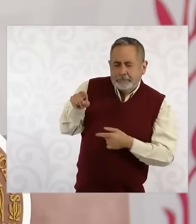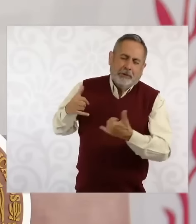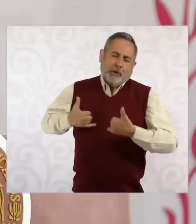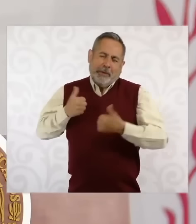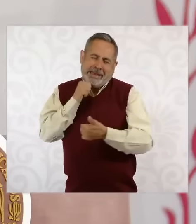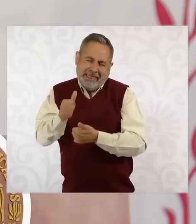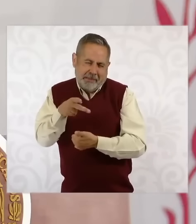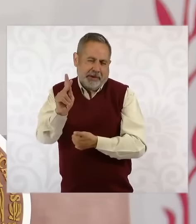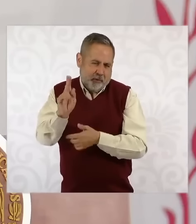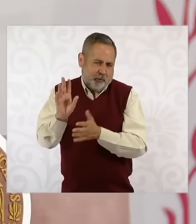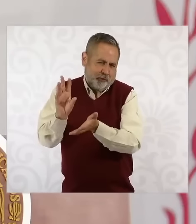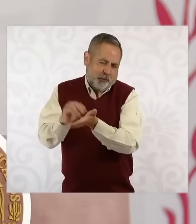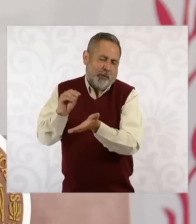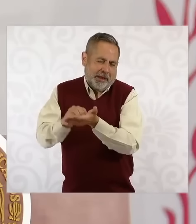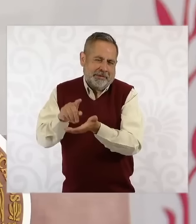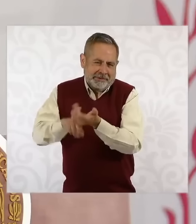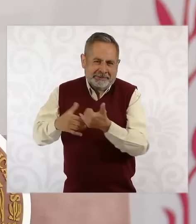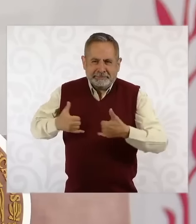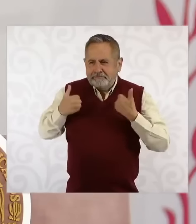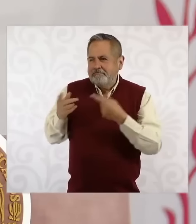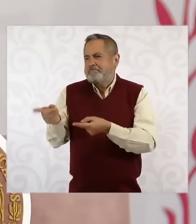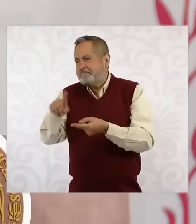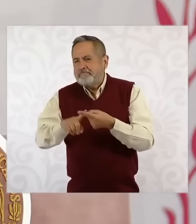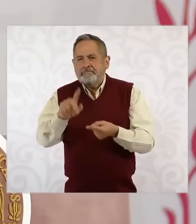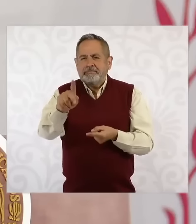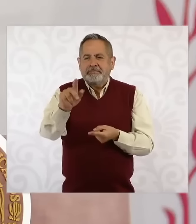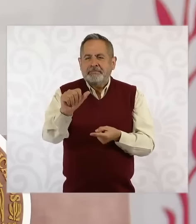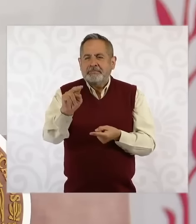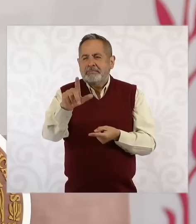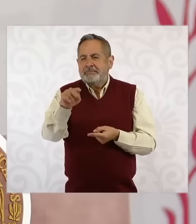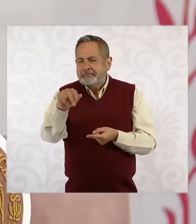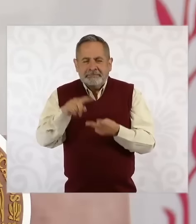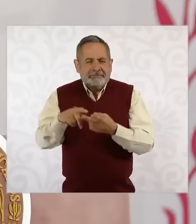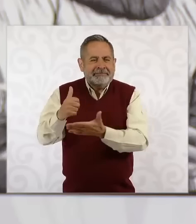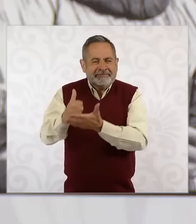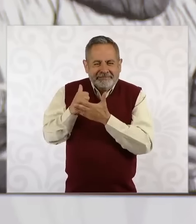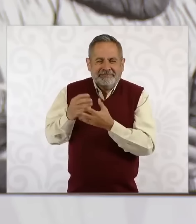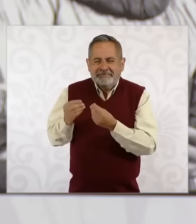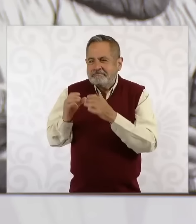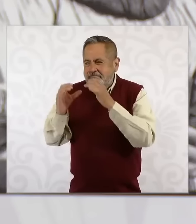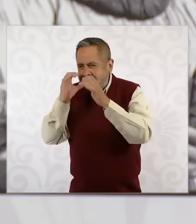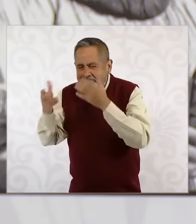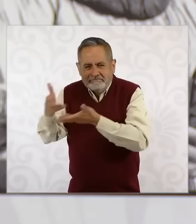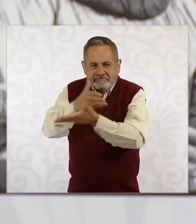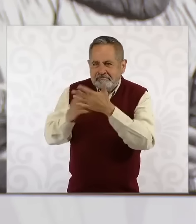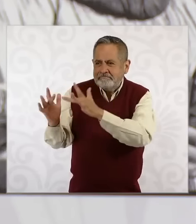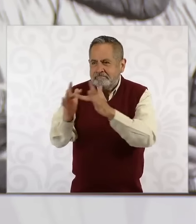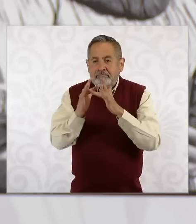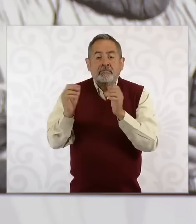medio joven. Paulina Silva, que nos ayuda mucho en la comunicación de todas las secretarías.